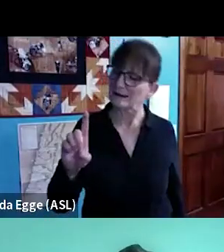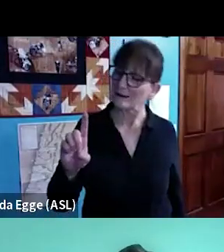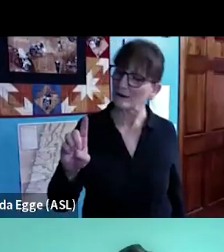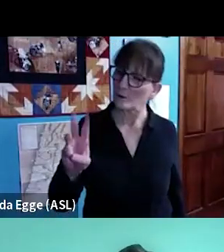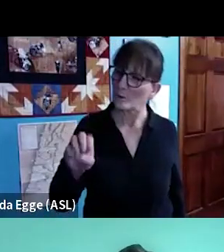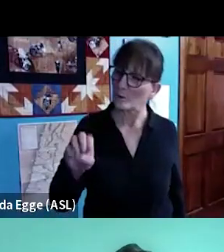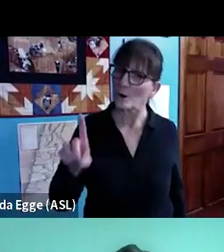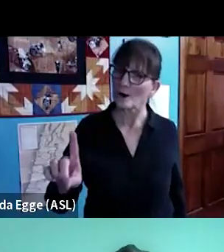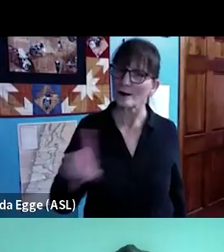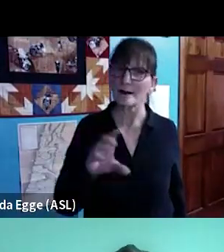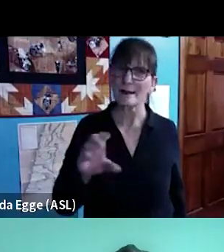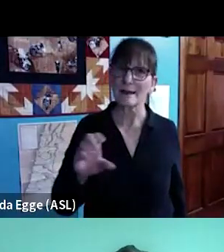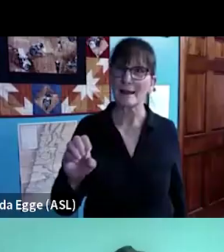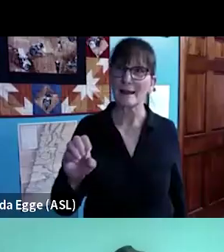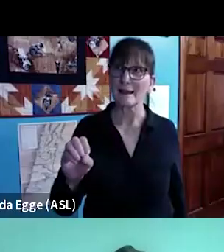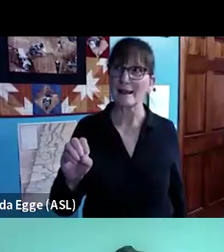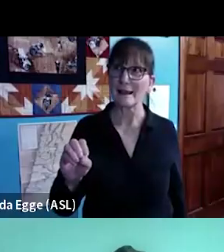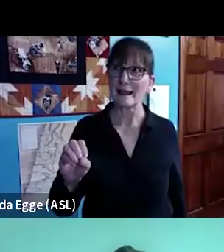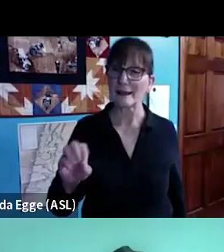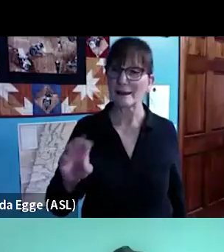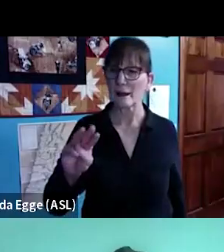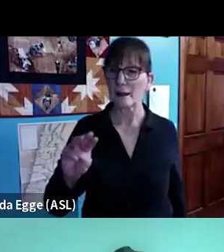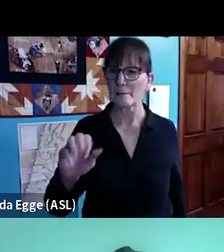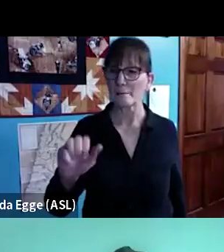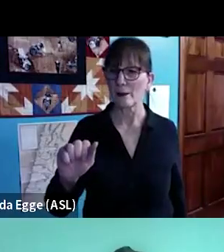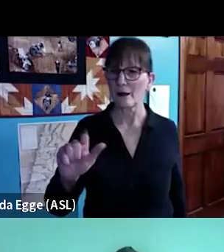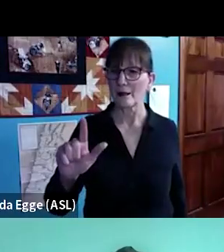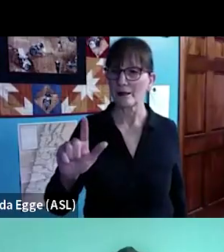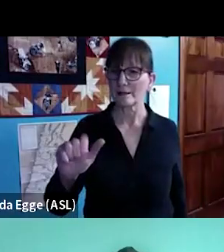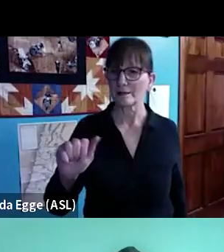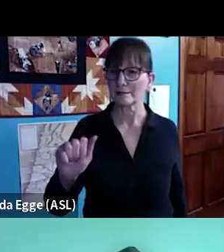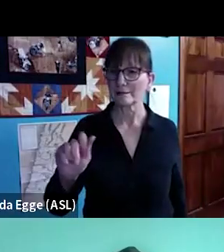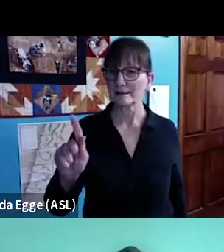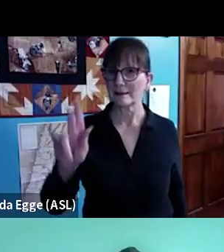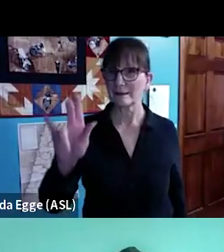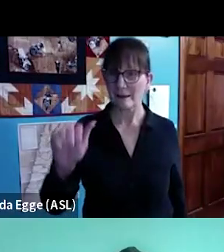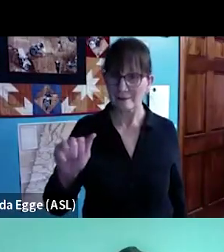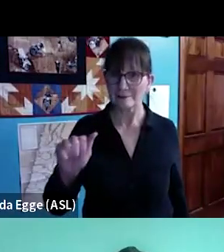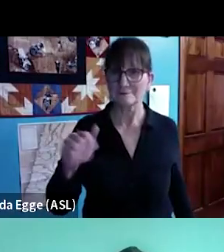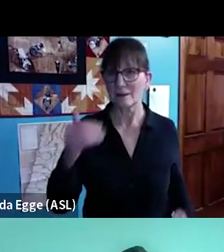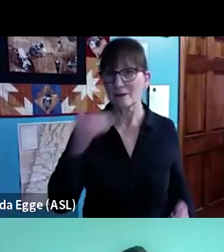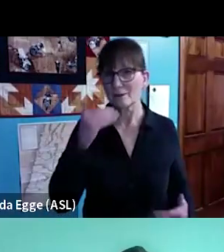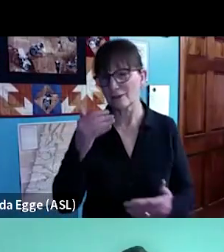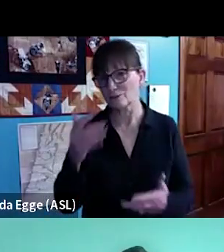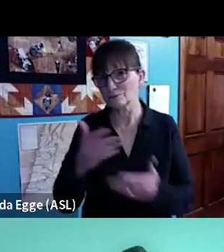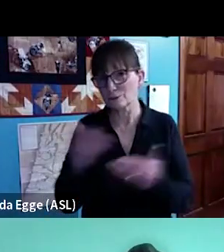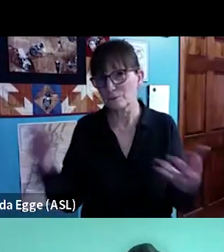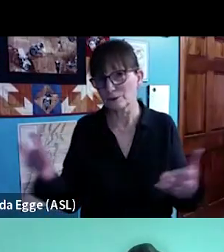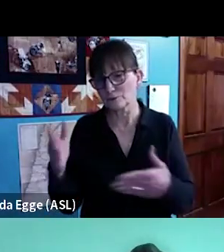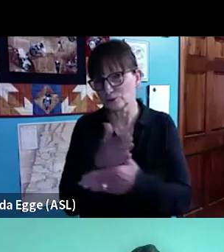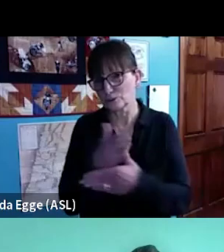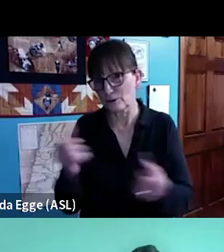Realmente lo apreciamos. Y si no llegamos a tu pregunta, veo que tal vez quedan unas 80 preguntas